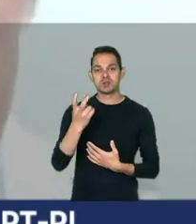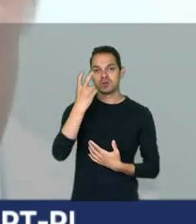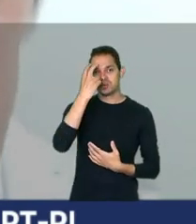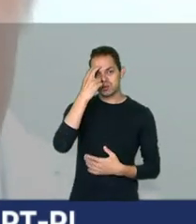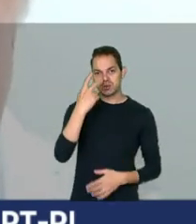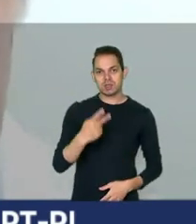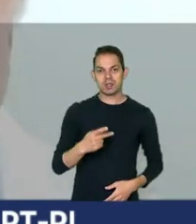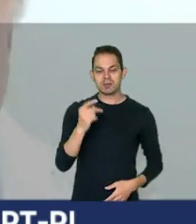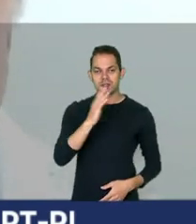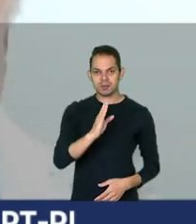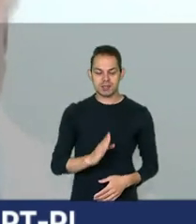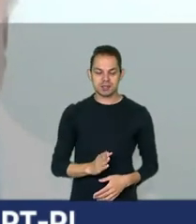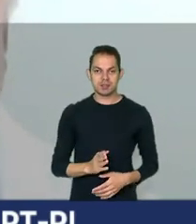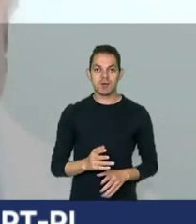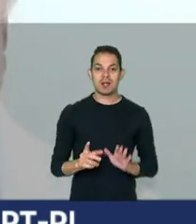CULTURAL DO NOSSO PAÍS. DEVEMOS VOTAR ESSA LEI PARA